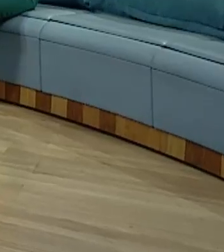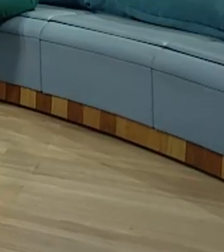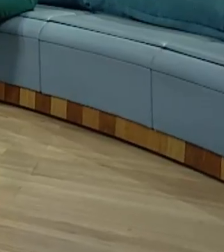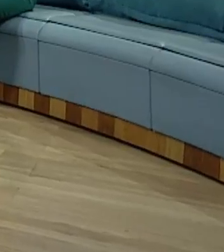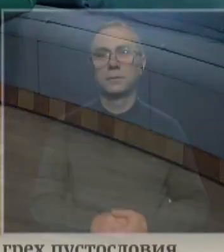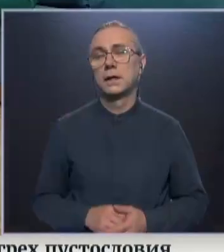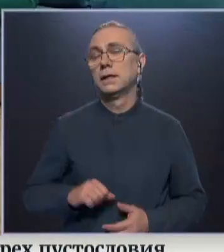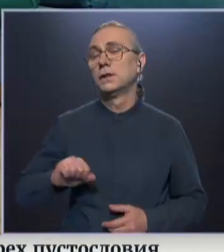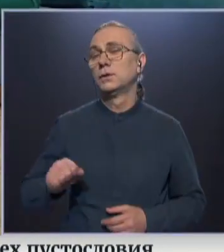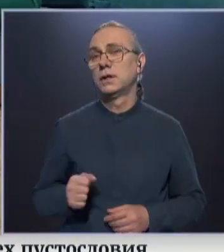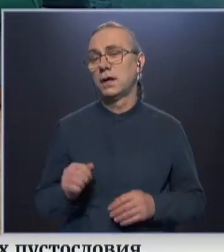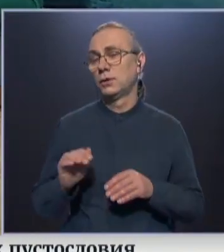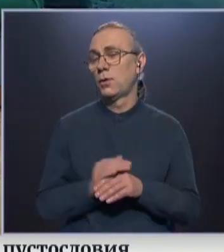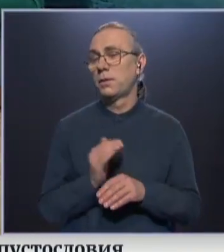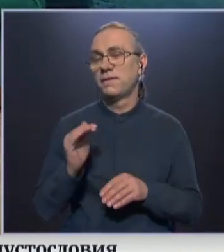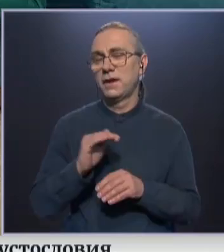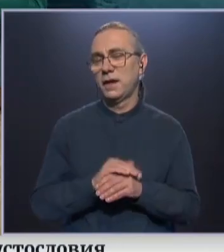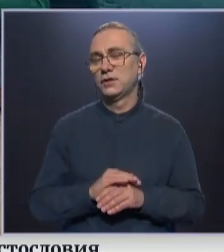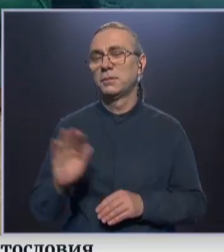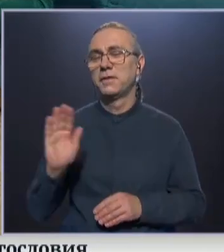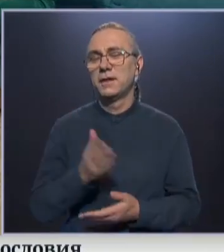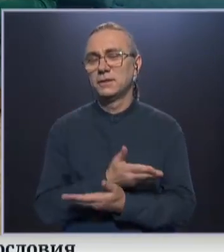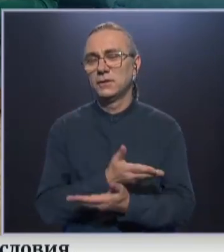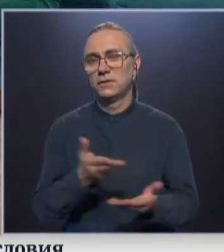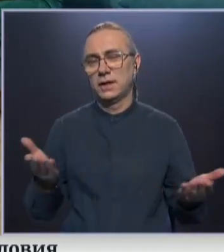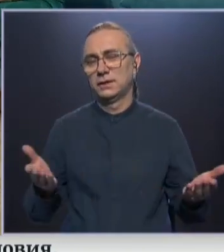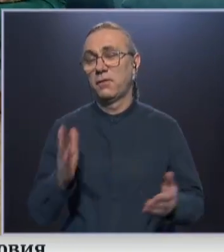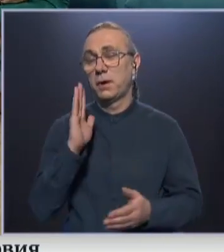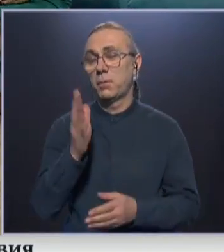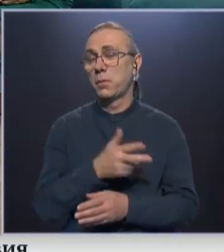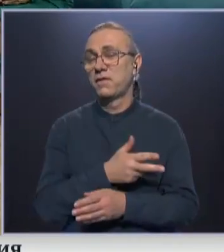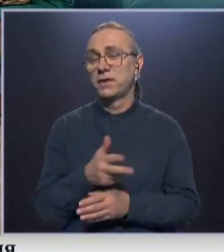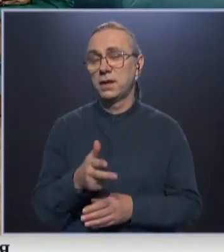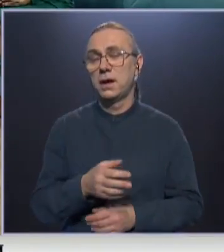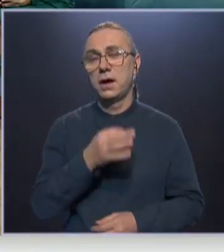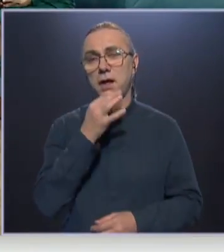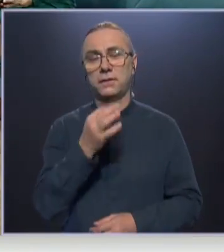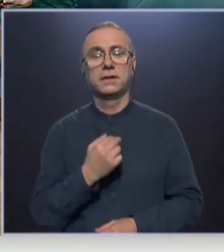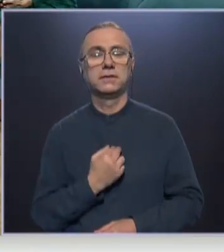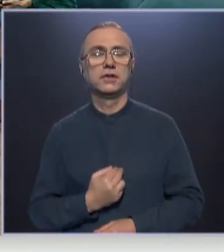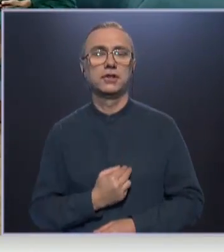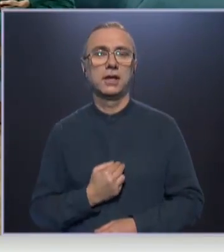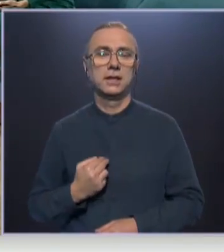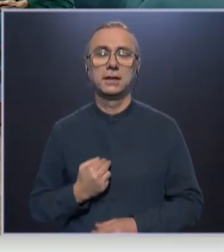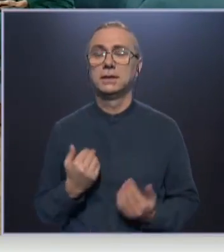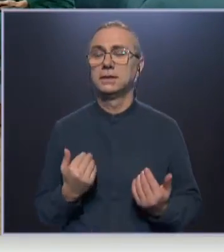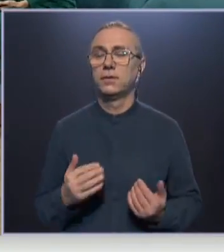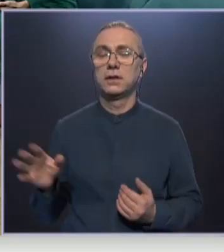[музыка] друзья Добрый вечер Приветствую всех кто только что к нам присоединился в прямом эфире для вас стартует программа ответ священника и сегодня на все ваши вопросы